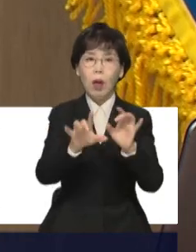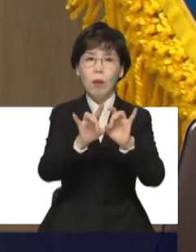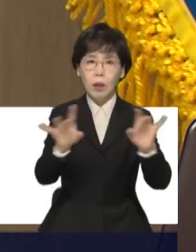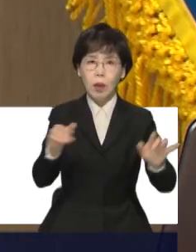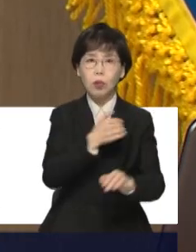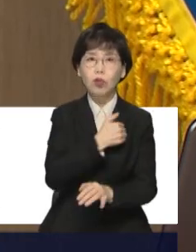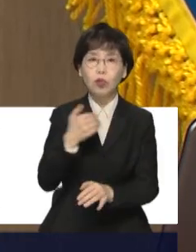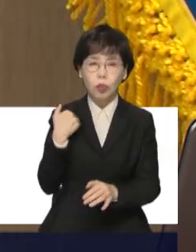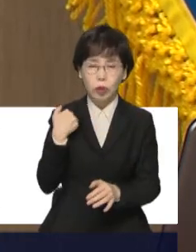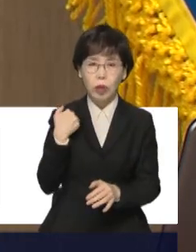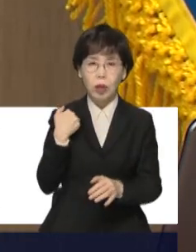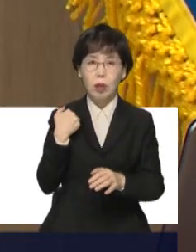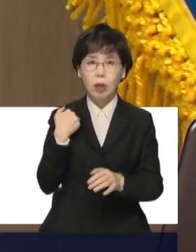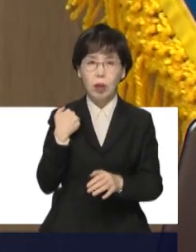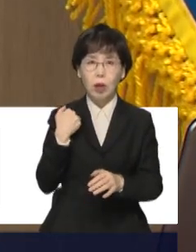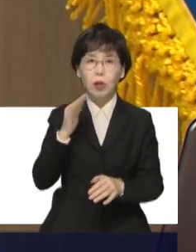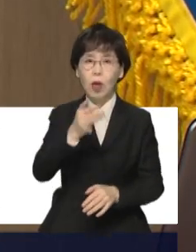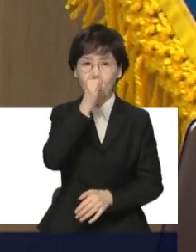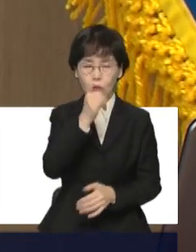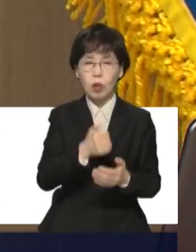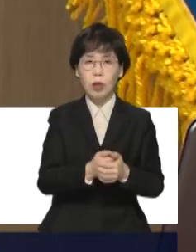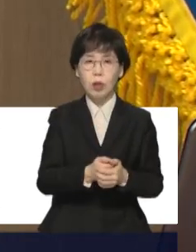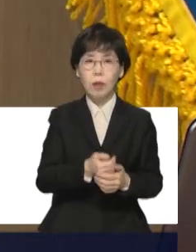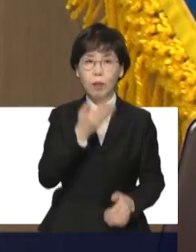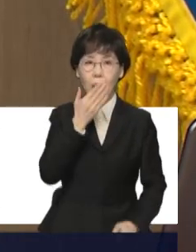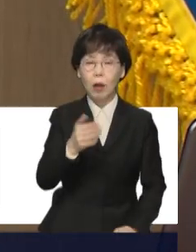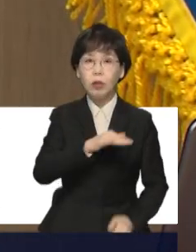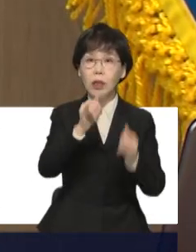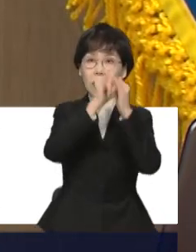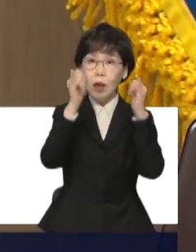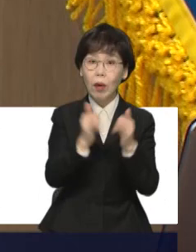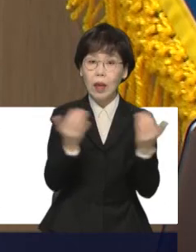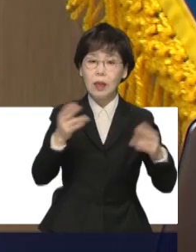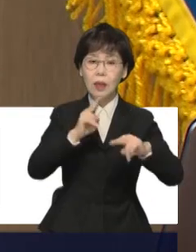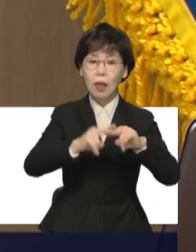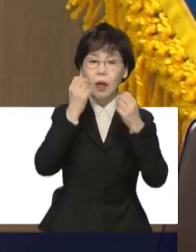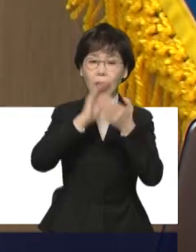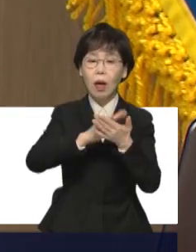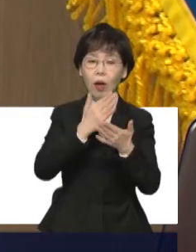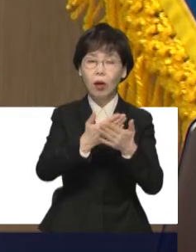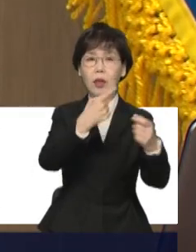우리 사회 노동 개혁의 첫째 과제는 누가